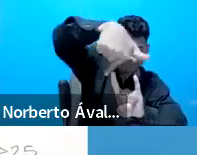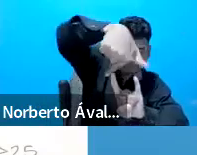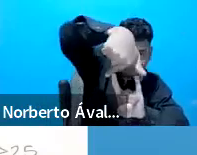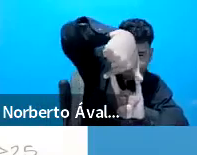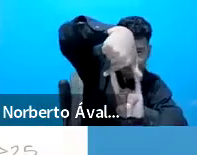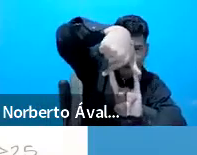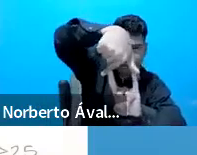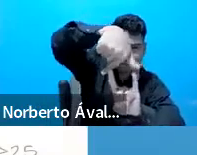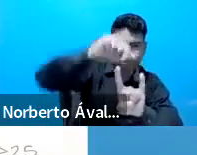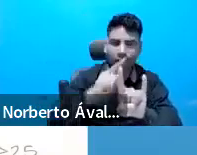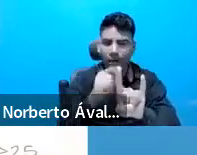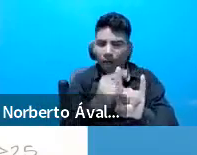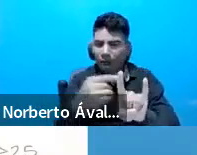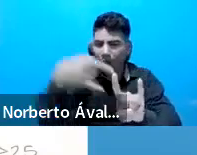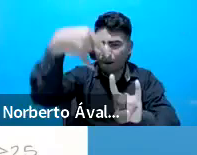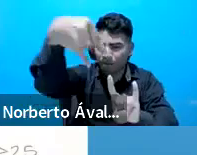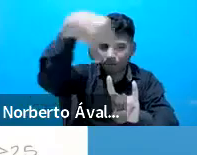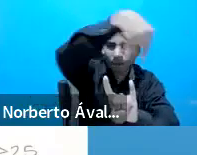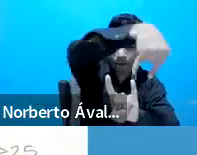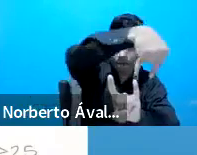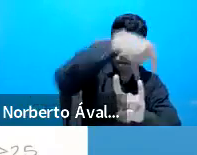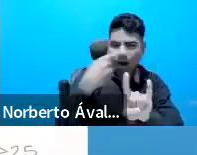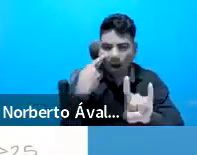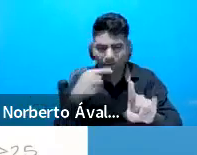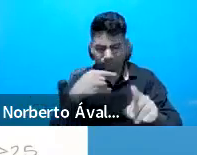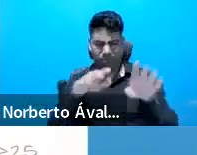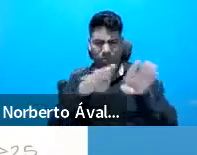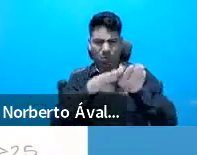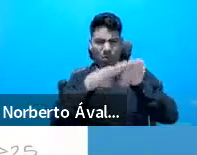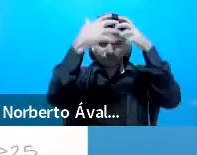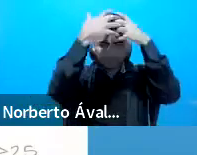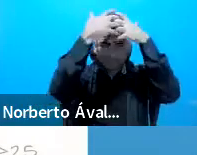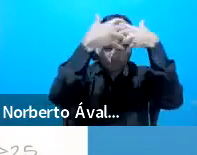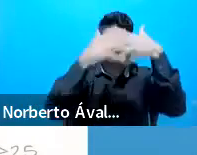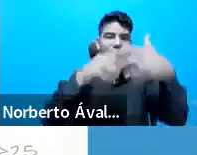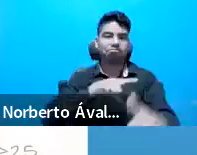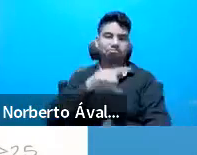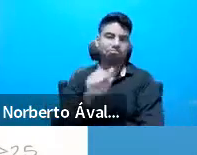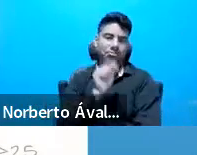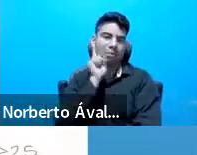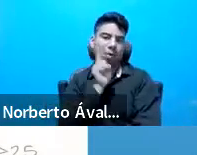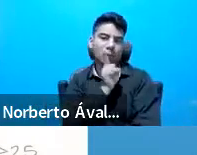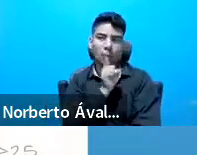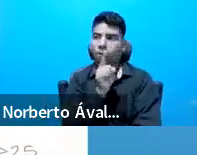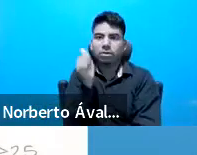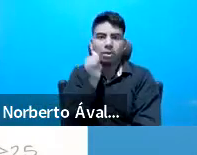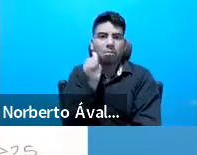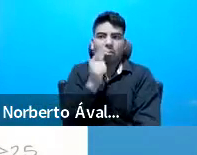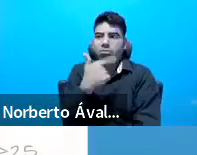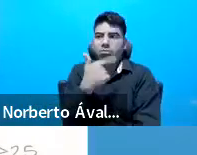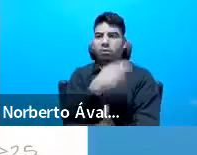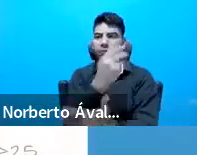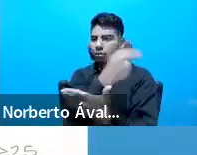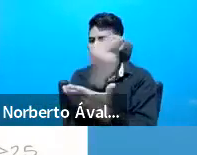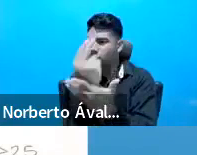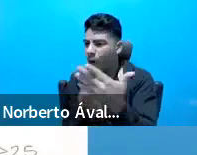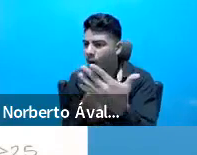Entonces esta fue una actividad. Es muy exigente uy exitosa porque finalmente partimos de algo humorista